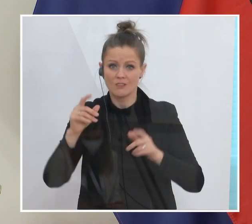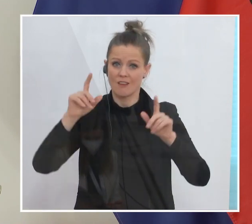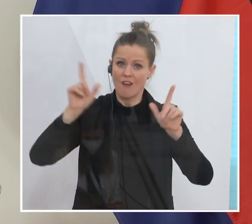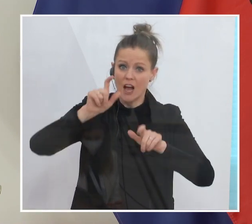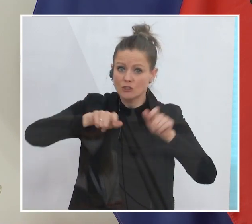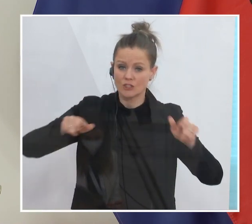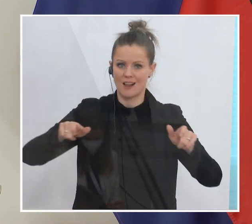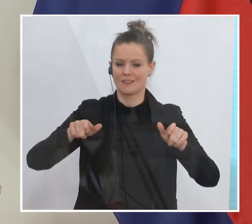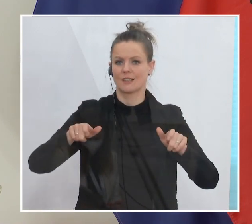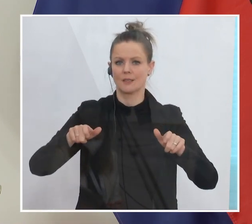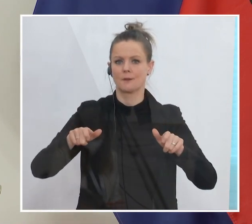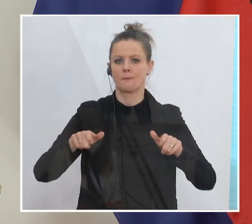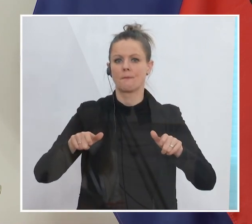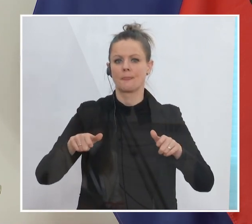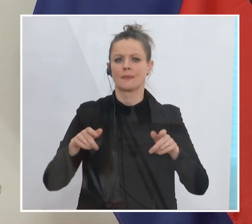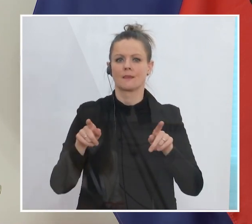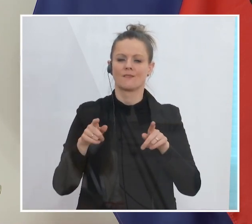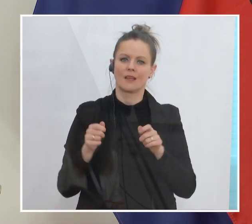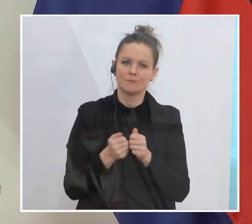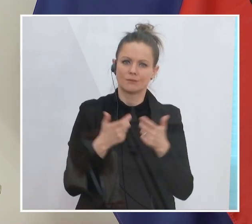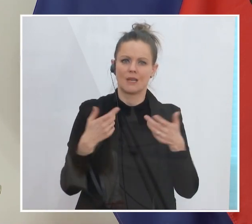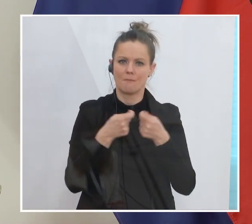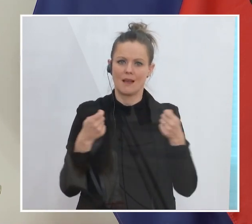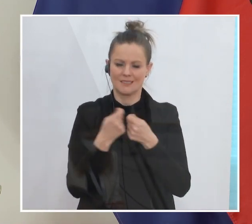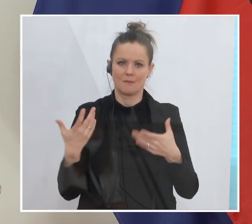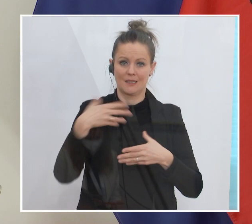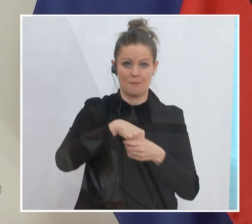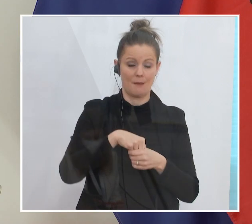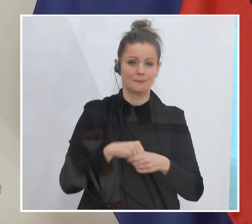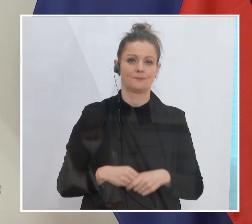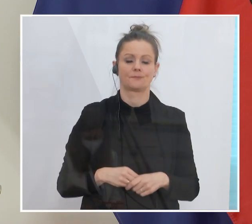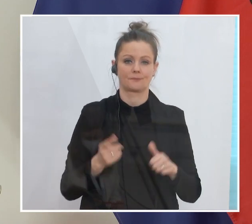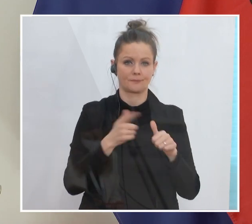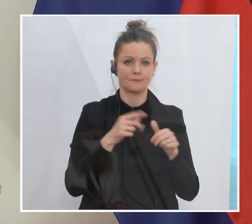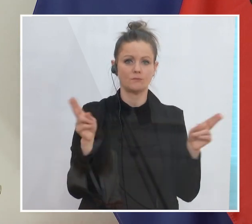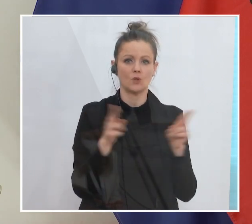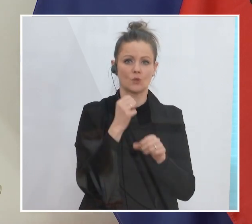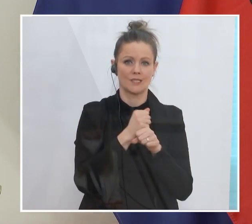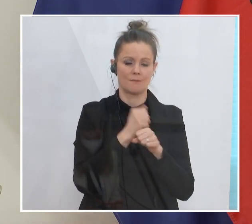Maßnahmen eben auch beinhalten soll. Zum Einen ist das der Kurzarbeitsbonus für die Unternehmen